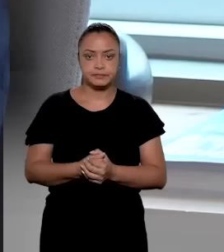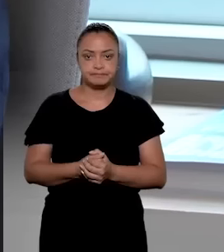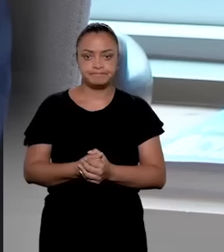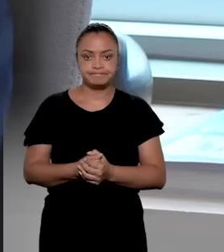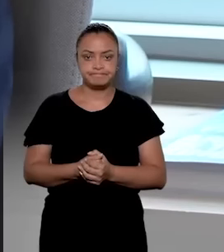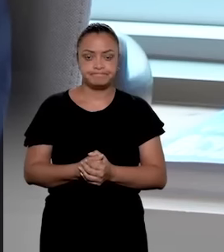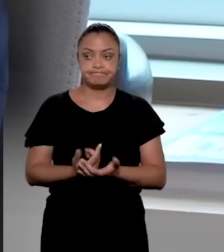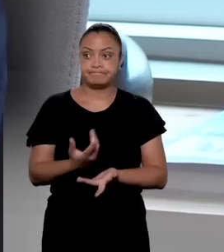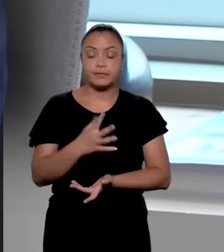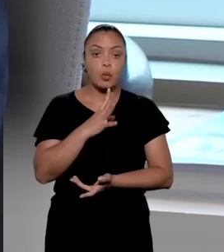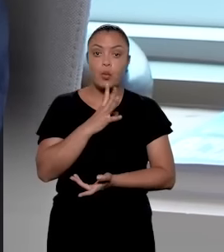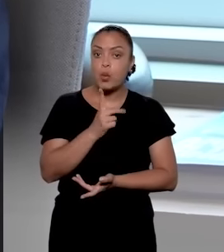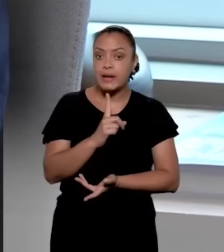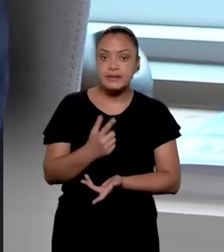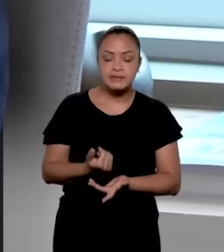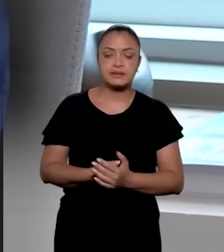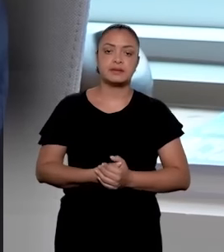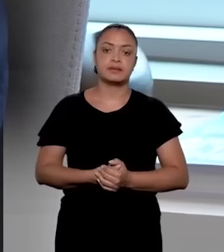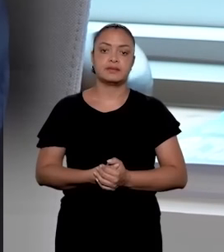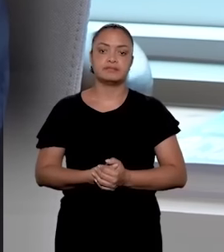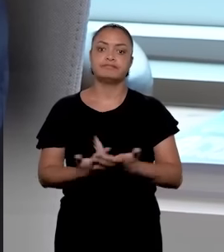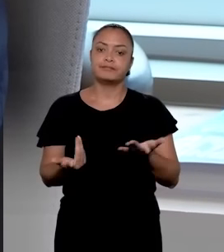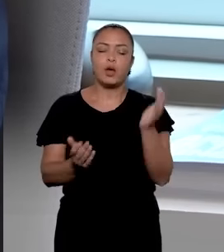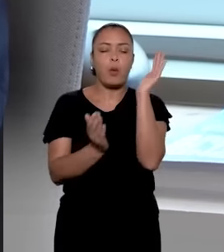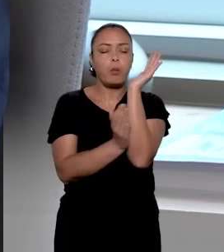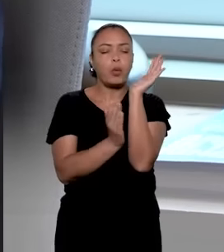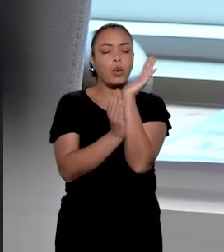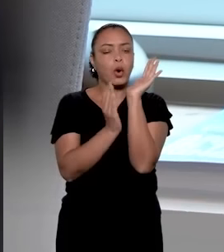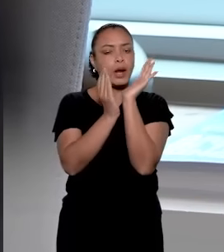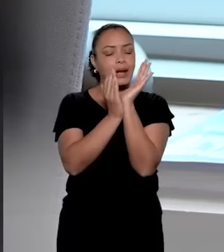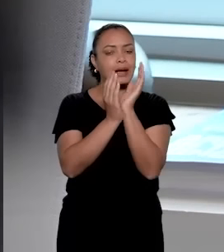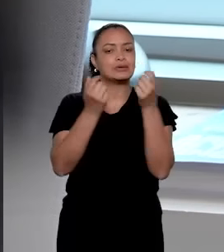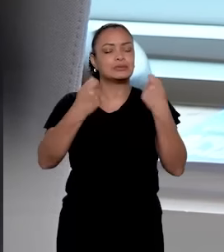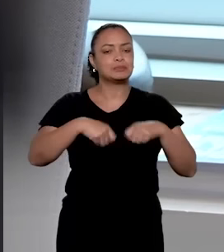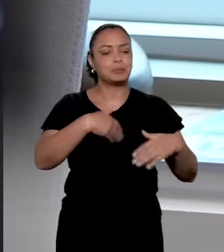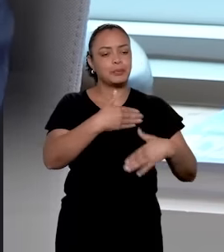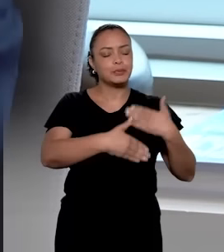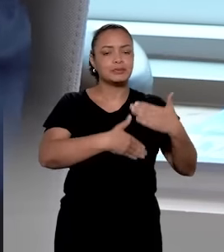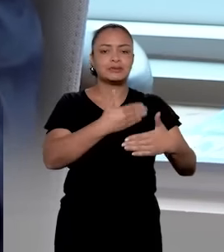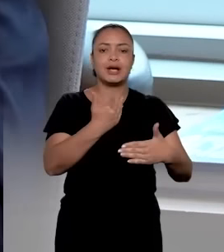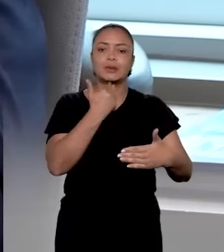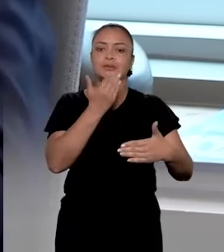equipamento, não tinha o crédito conhecido. Então, tinha um processo burocrático brutal